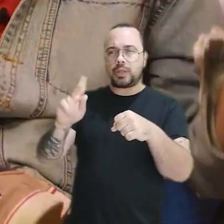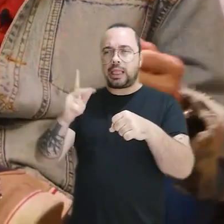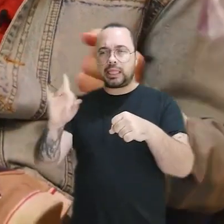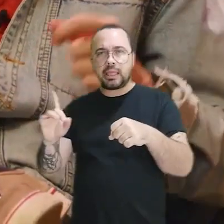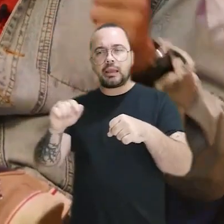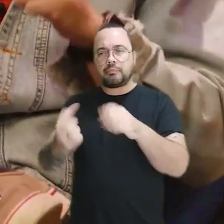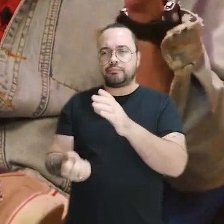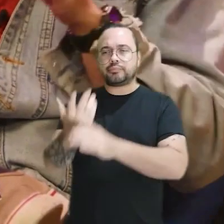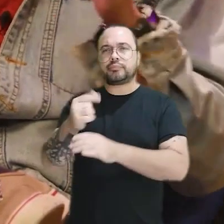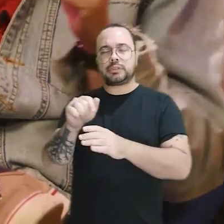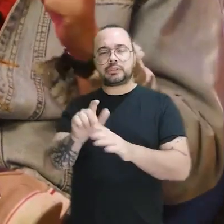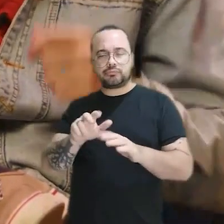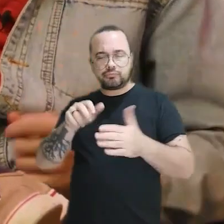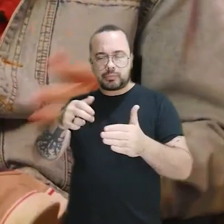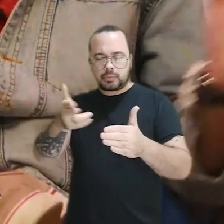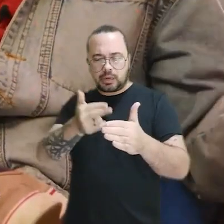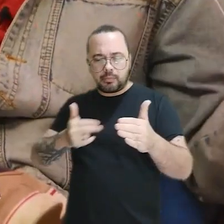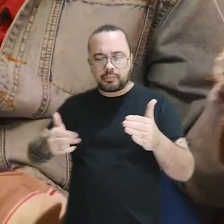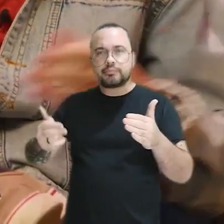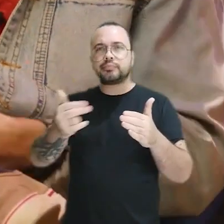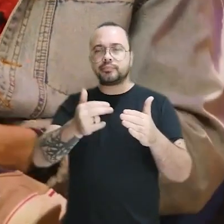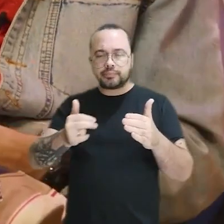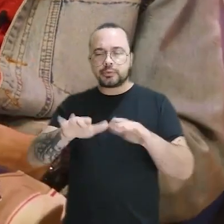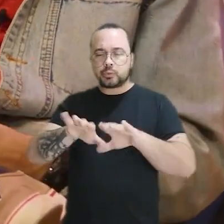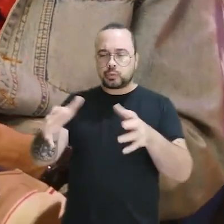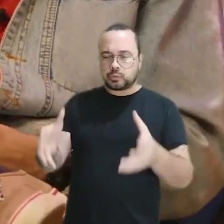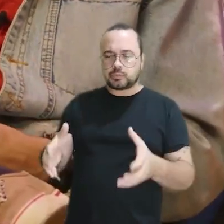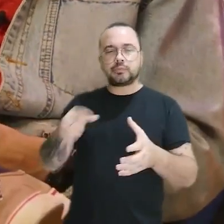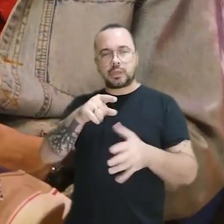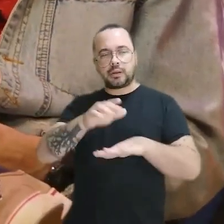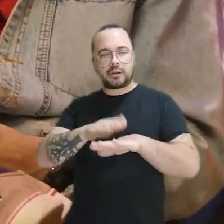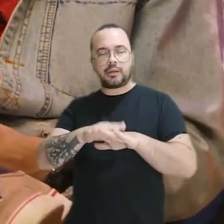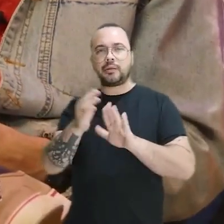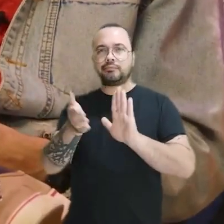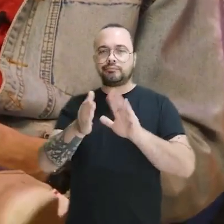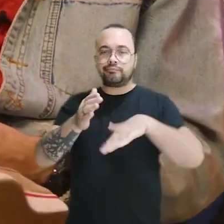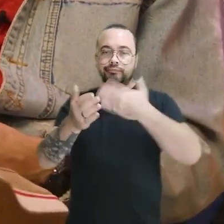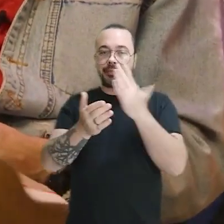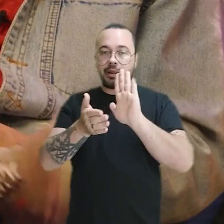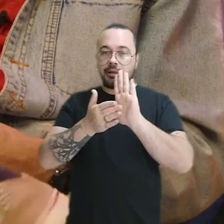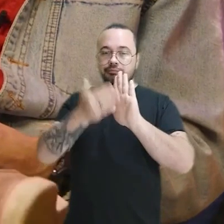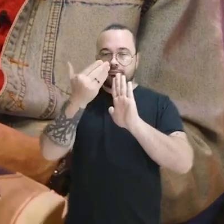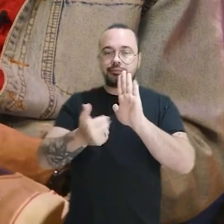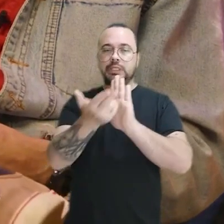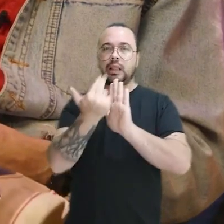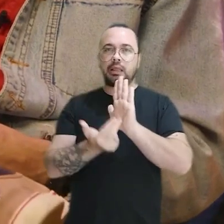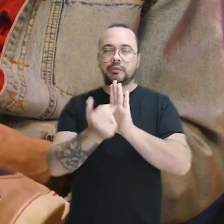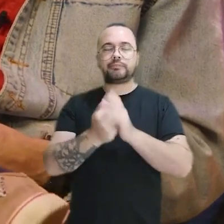moto, ele vai lá e desenha em cima da moto pra fazer uma exposição no desfile, e ele faz a nossa capa. Tem várias coisas da revista, assim, que eu acho que é fora